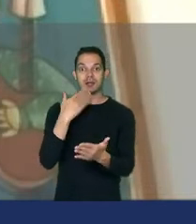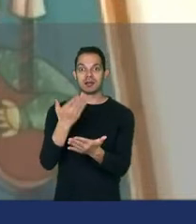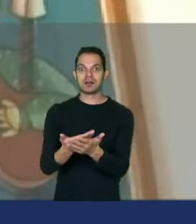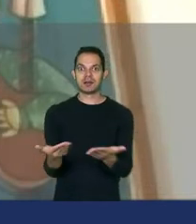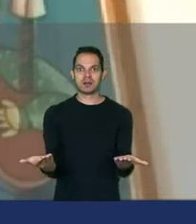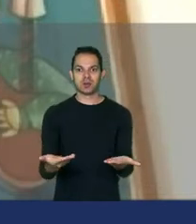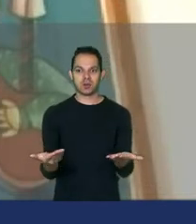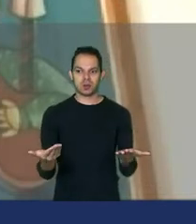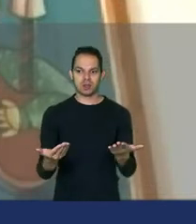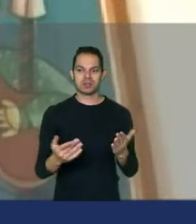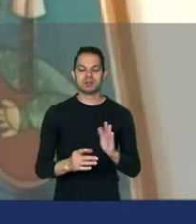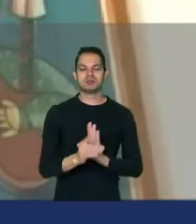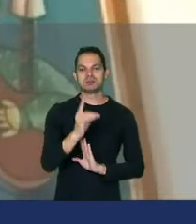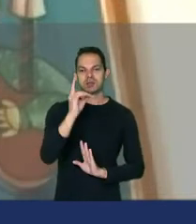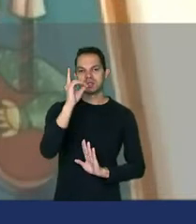20, ATÉ OS DIAS DE HOJE. MAS ESSES DIREITOS AINDA ESTÃO